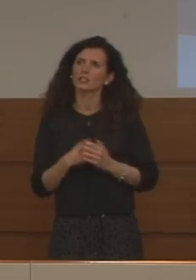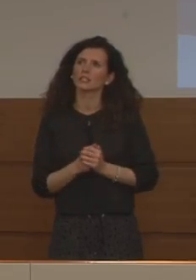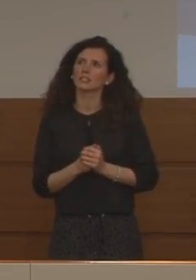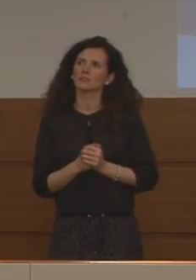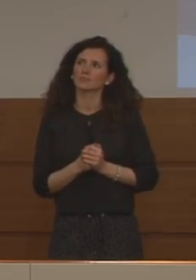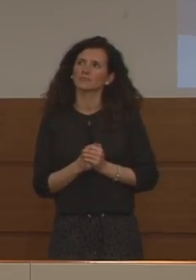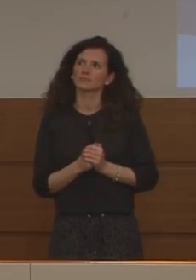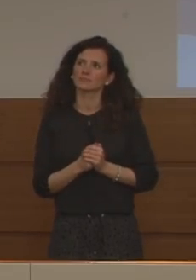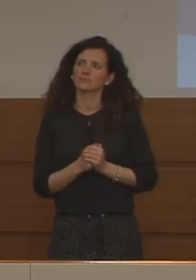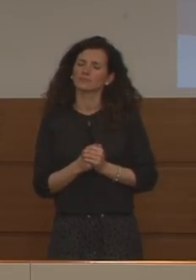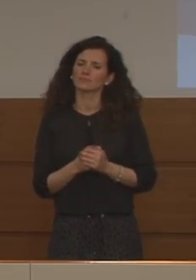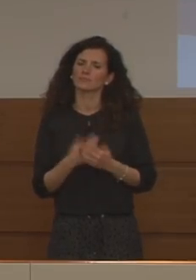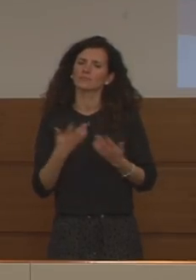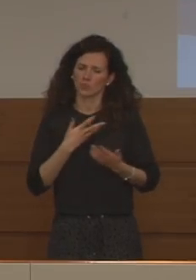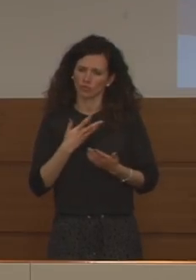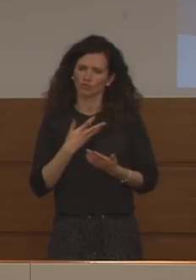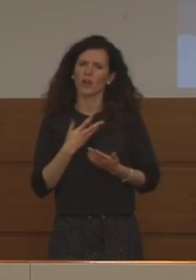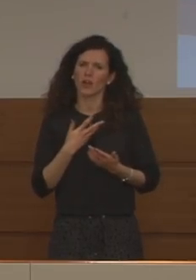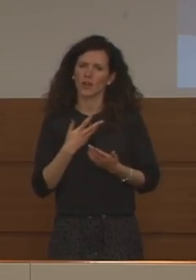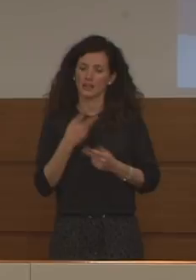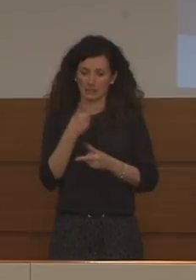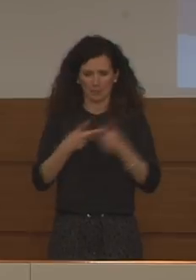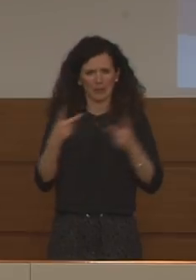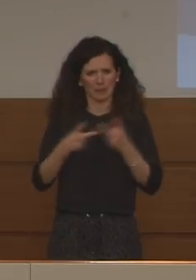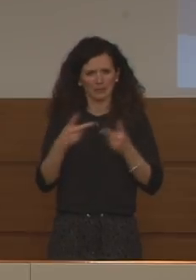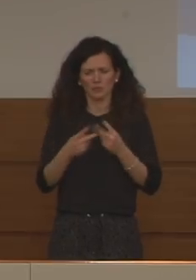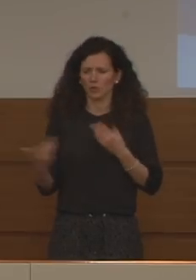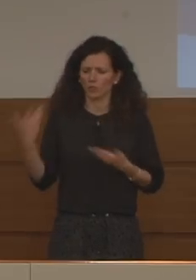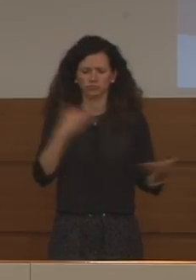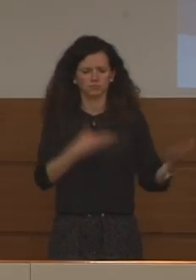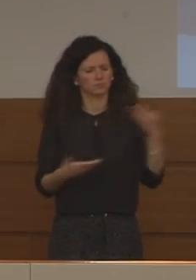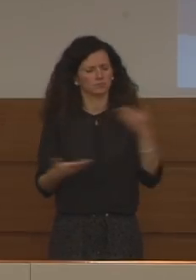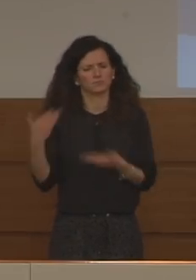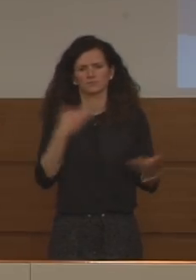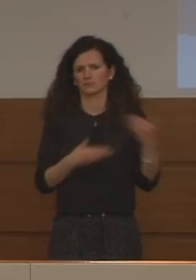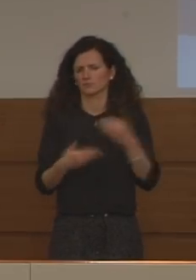sono molte proposte di sperimentazioni. Tutte queste vengono riportate